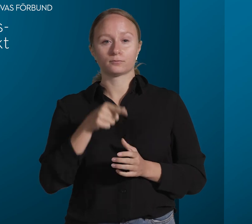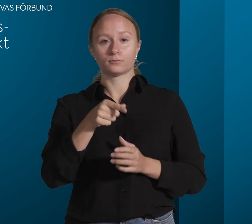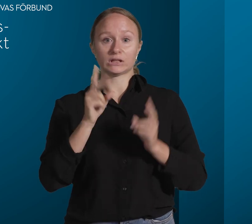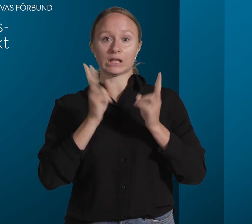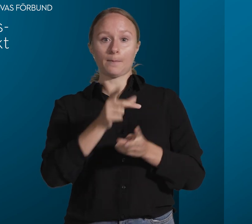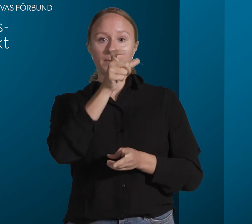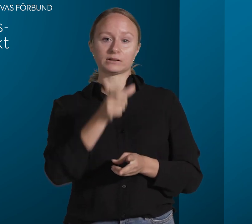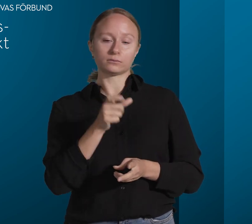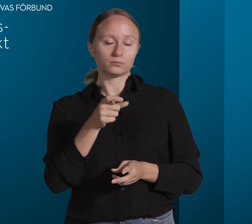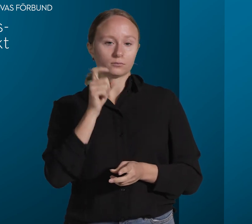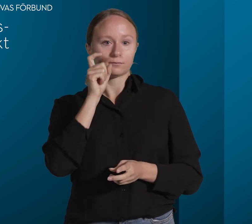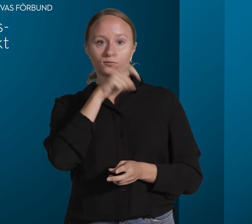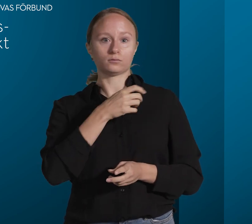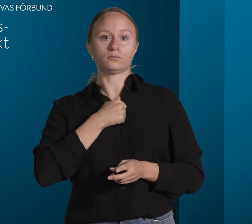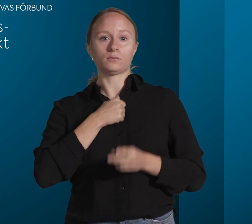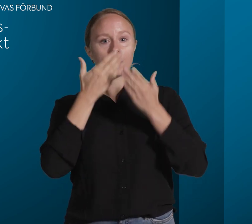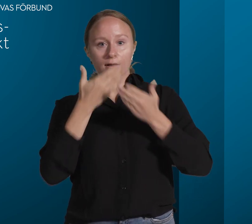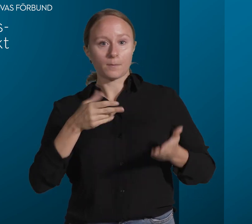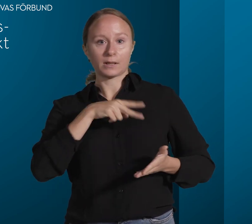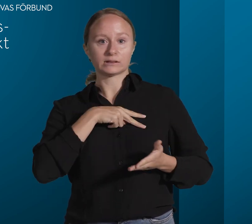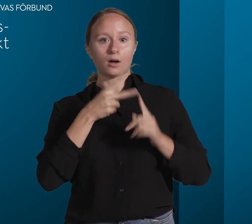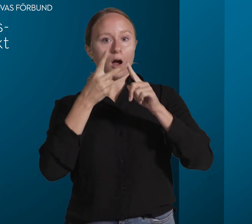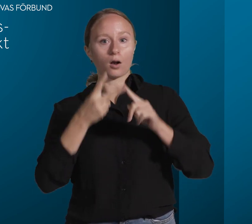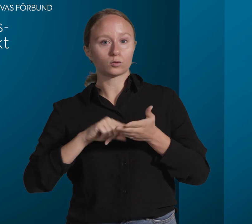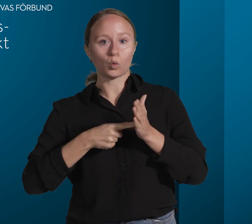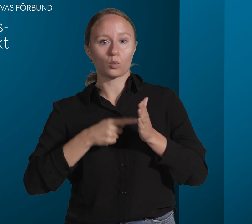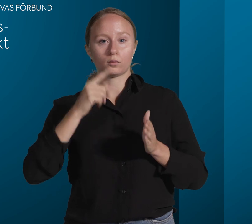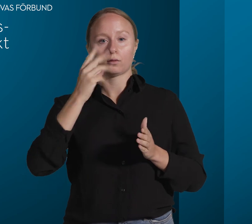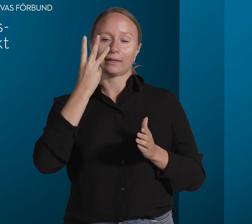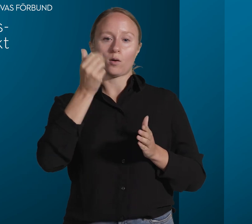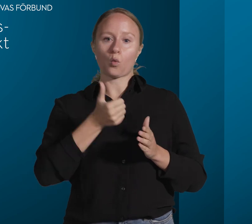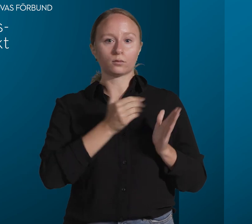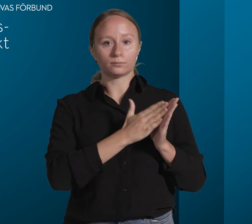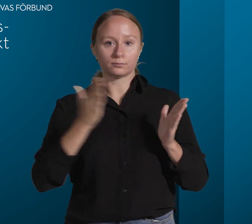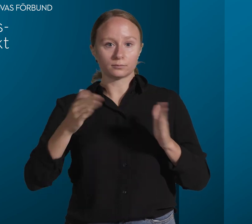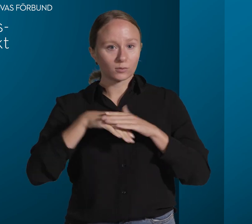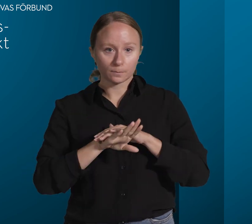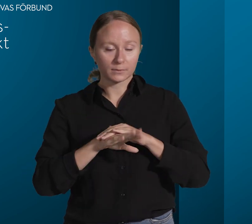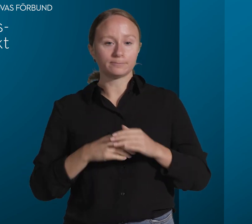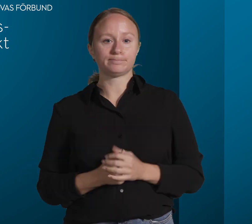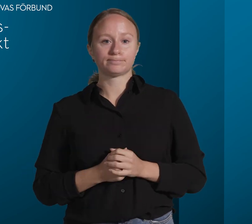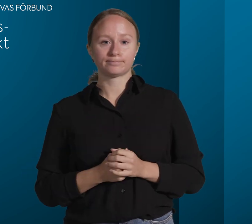Dessutom kan samma person inte tilldelas hederspriset en andra gång - inom tre år från den föregående utmärkelsen.